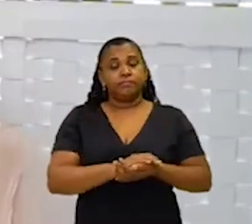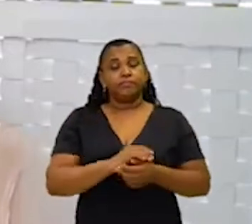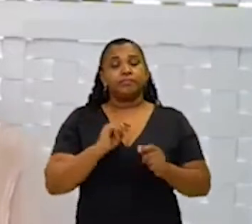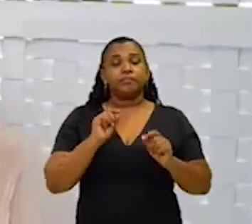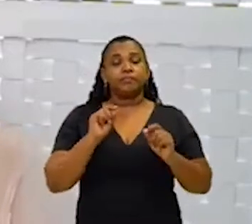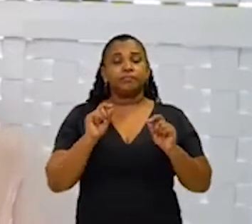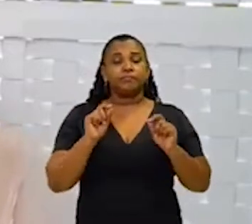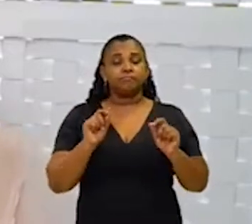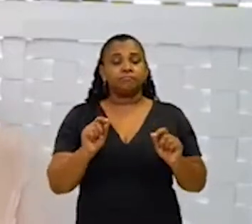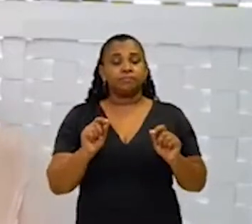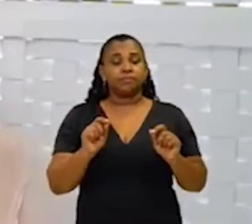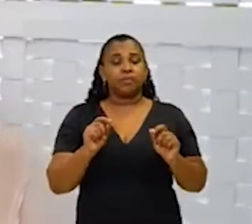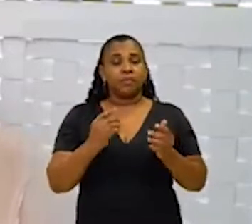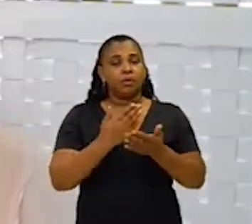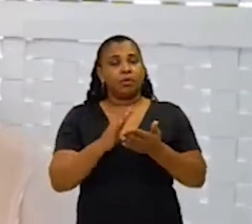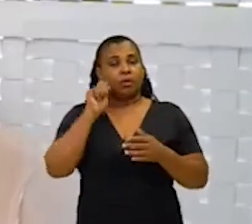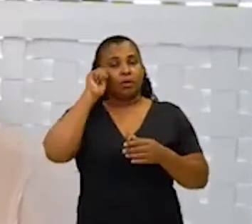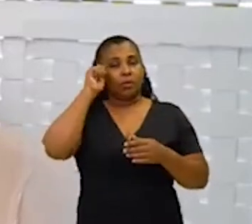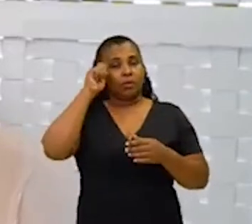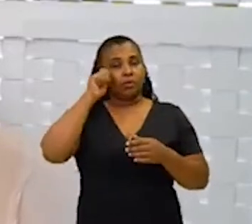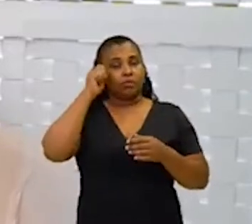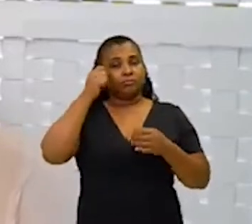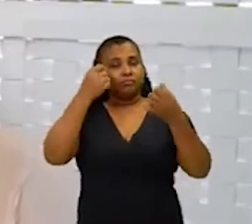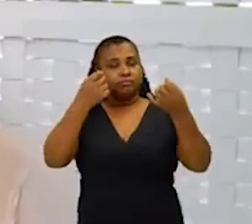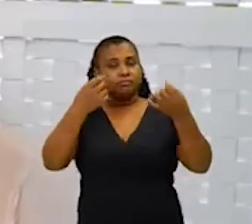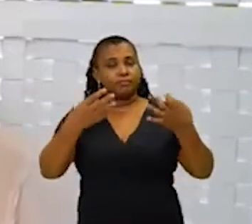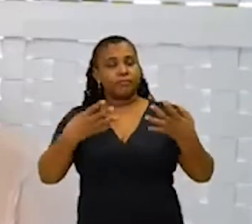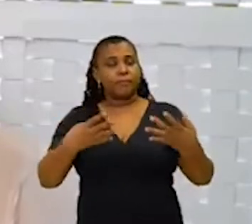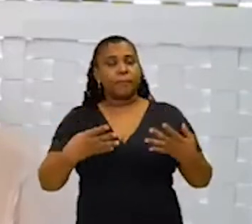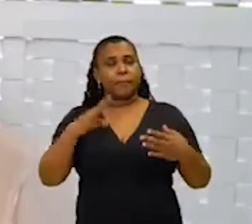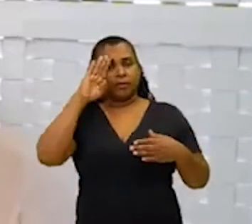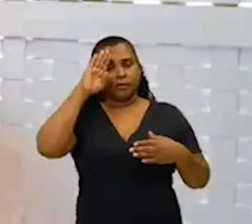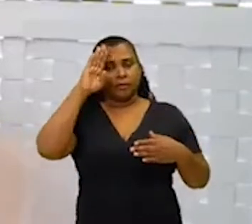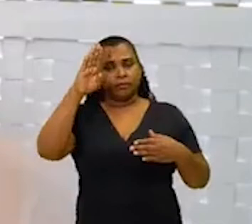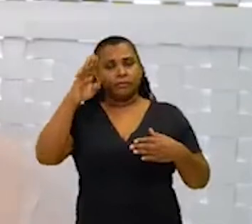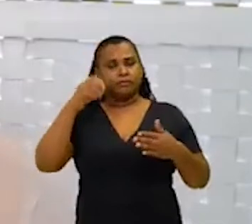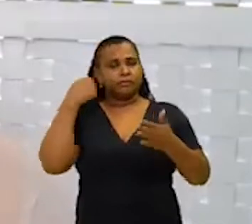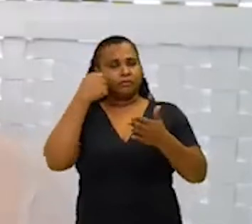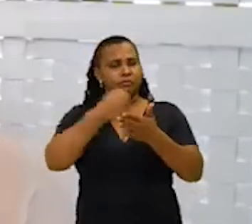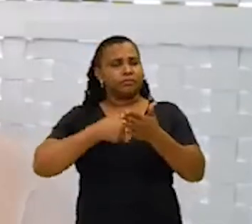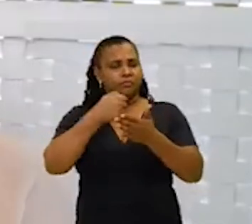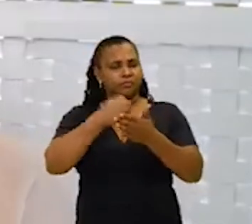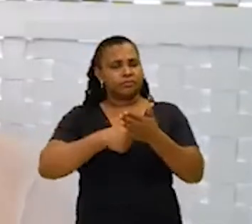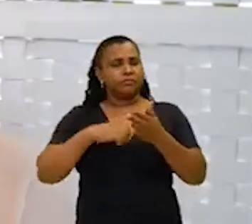alguns autores têm trabalhado e principalmente militantes têm questionado em diferentes aspectos